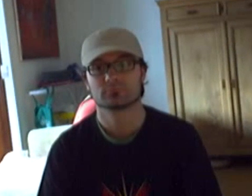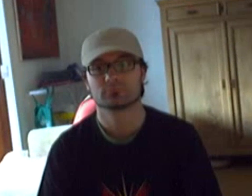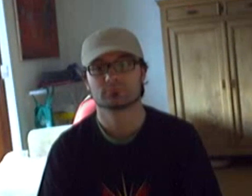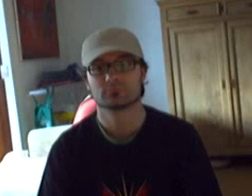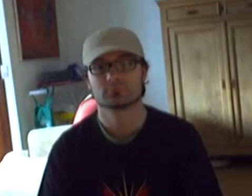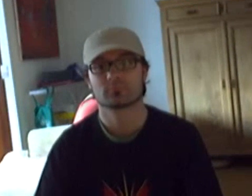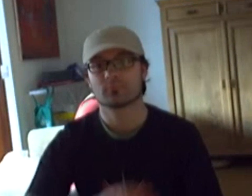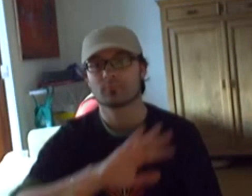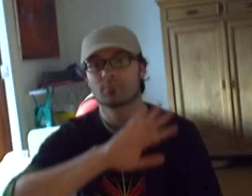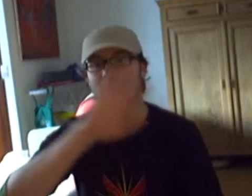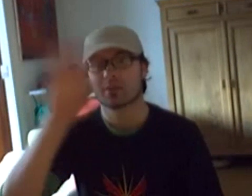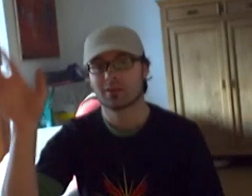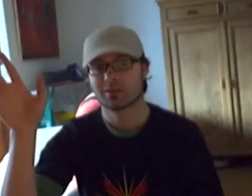Hallo